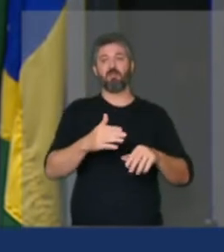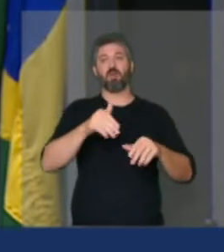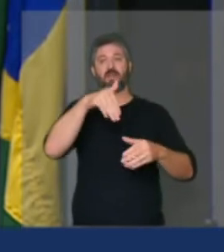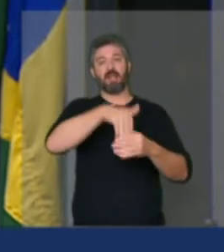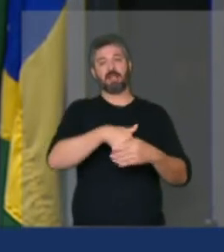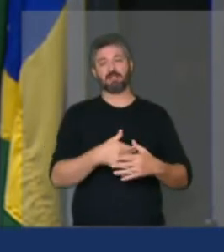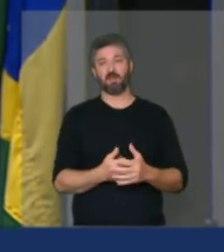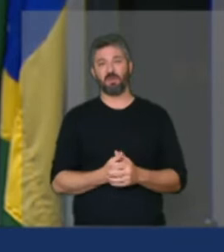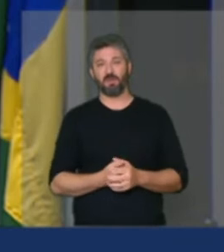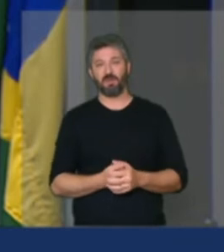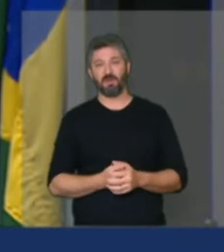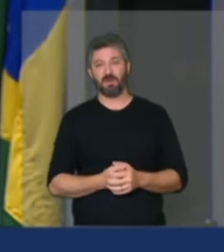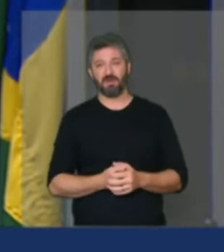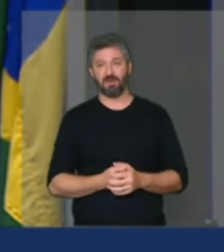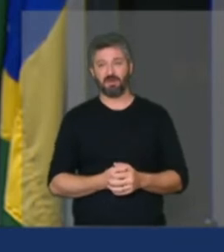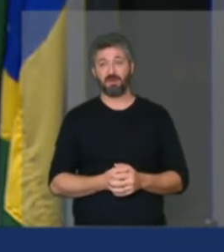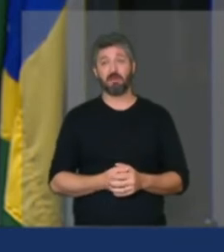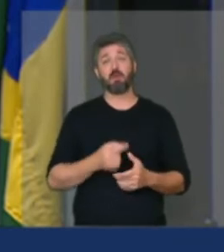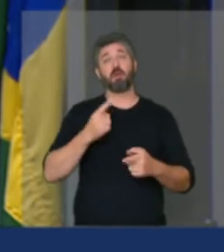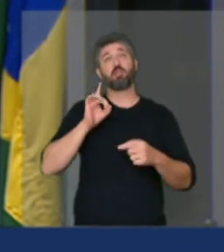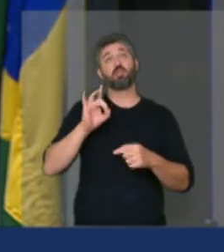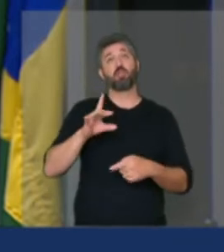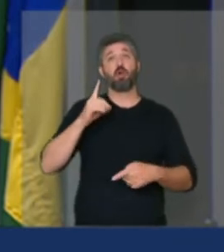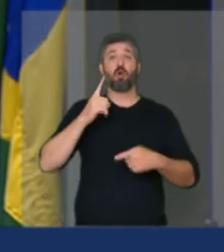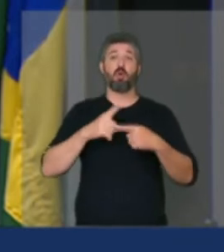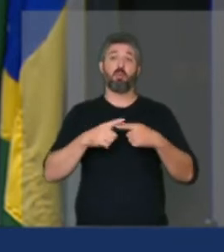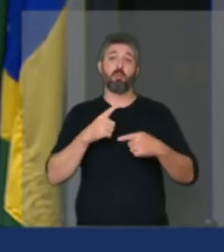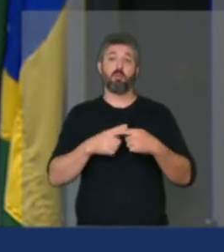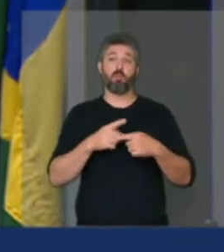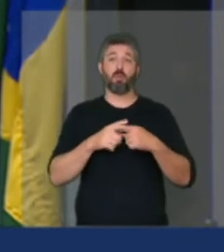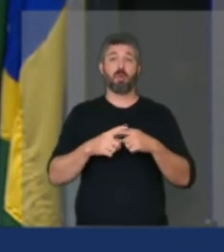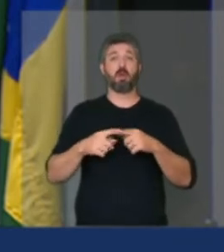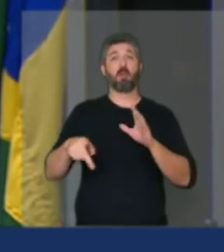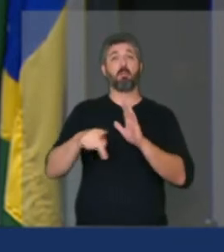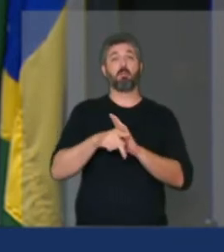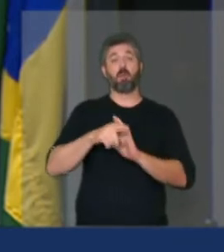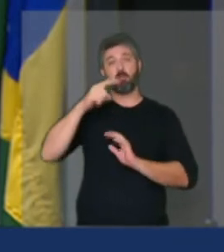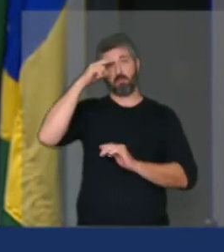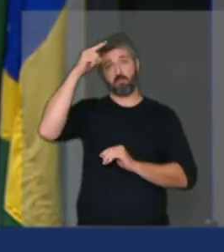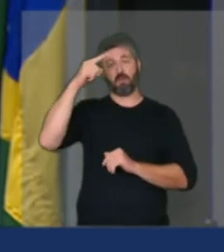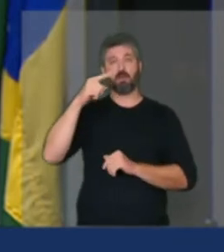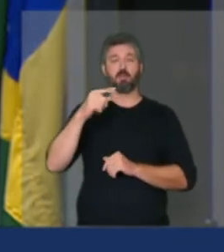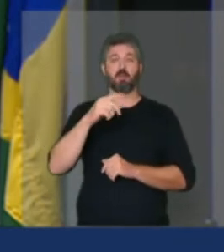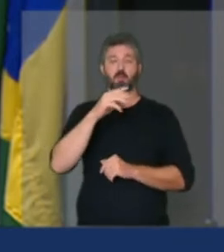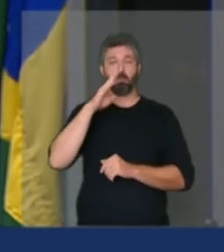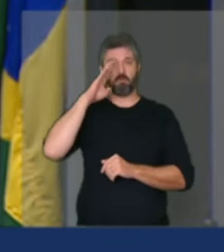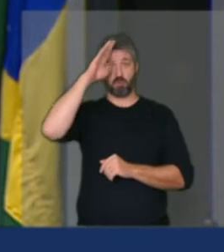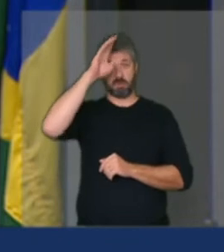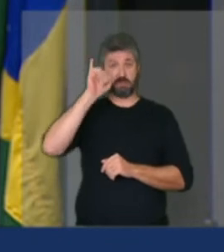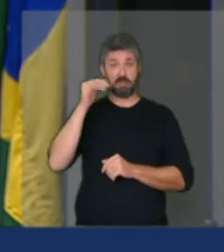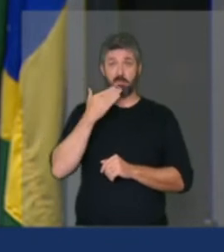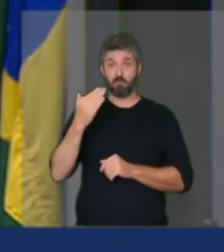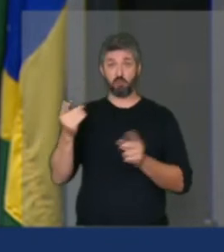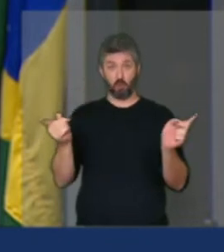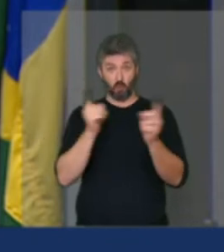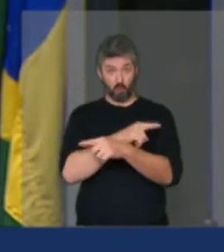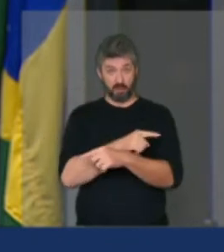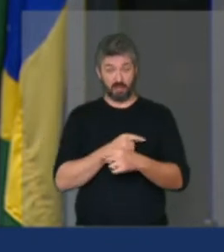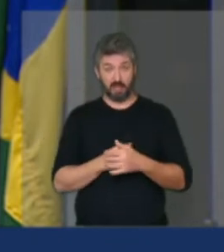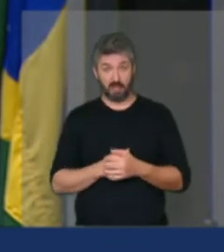PROCESSO ELEITORAL. SÓ POR PARTE DO PRESIDENTE BOLSONARO. SE ELE TIVESSE PEDINDO O CONTRÁRIO, SE TIVESSE O SISTEMA TRANSPARENTE E ELE